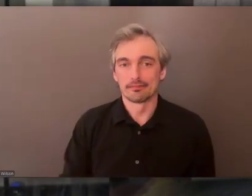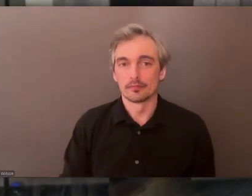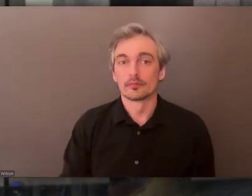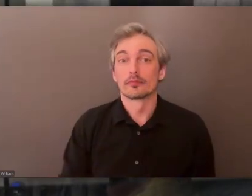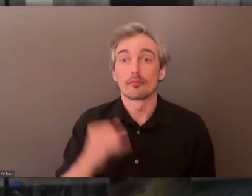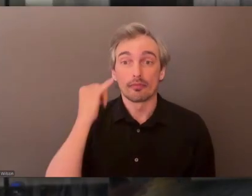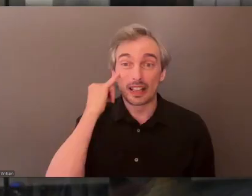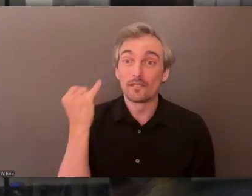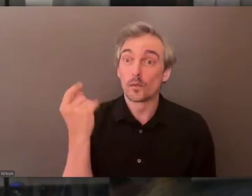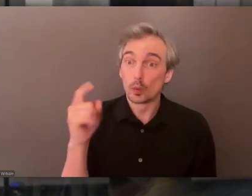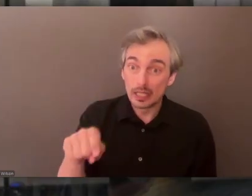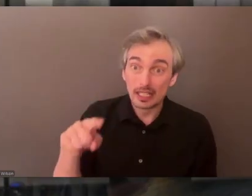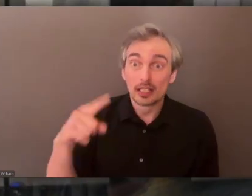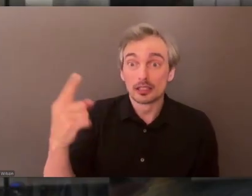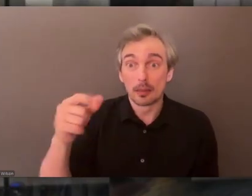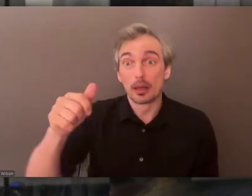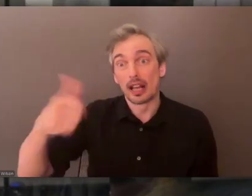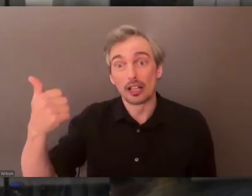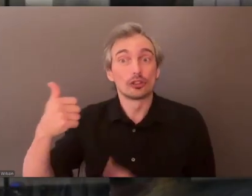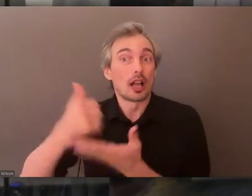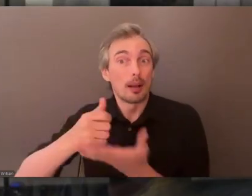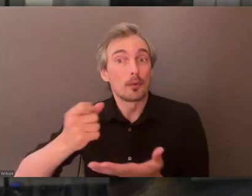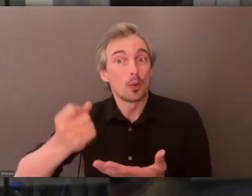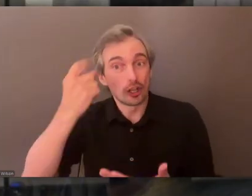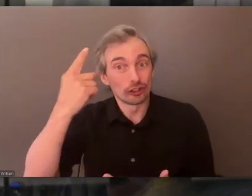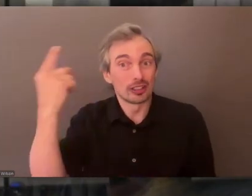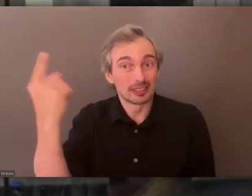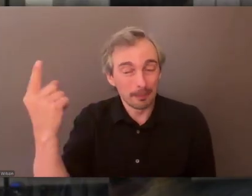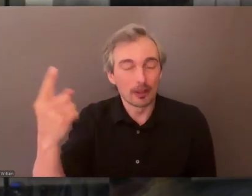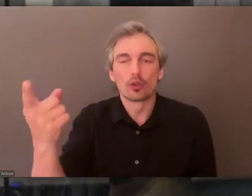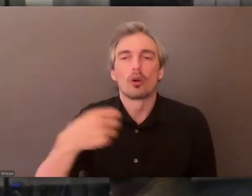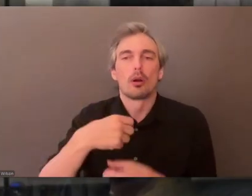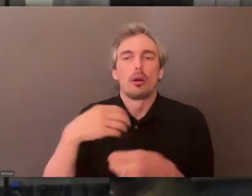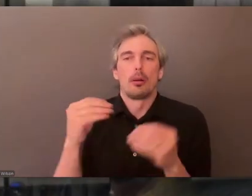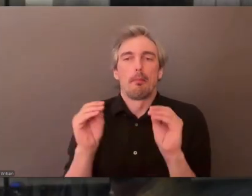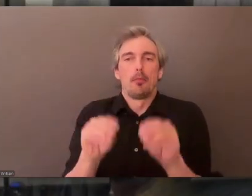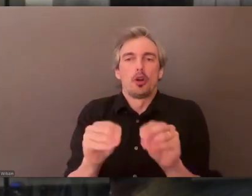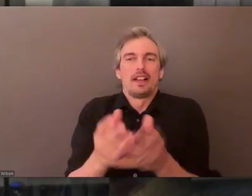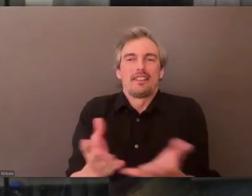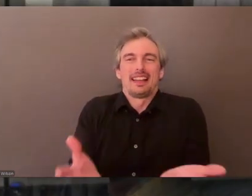に追加する人々の層によってリスクを増やしているということです。 そうですよね？